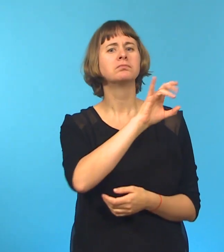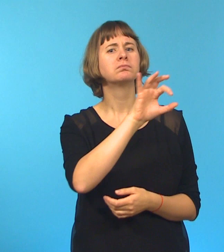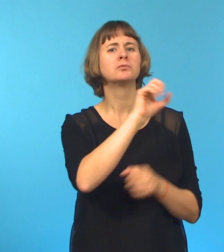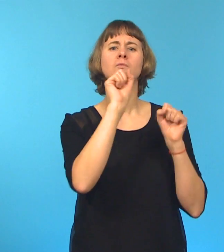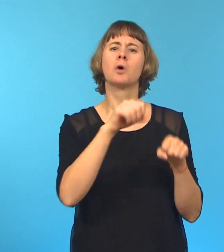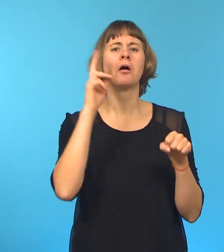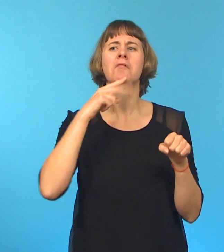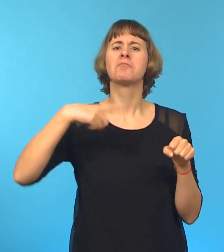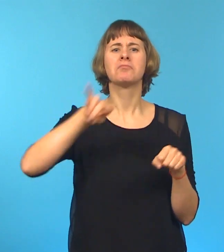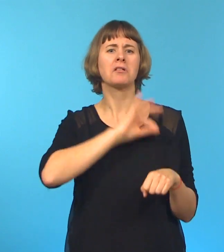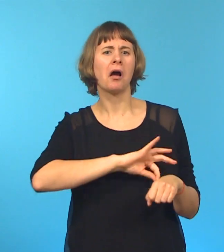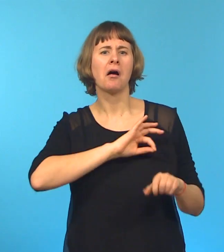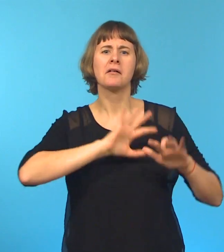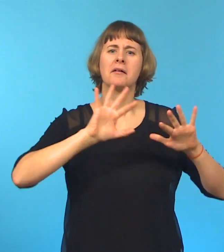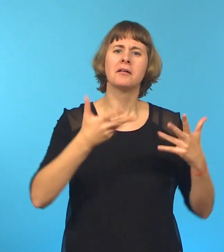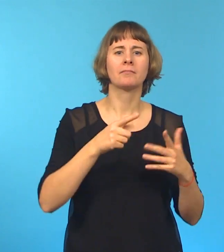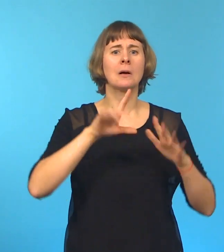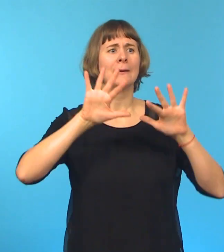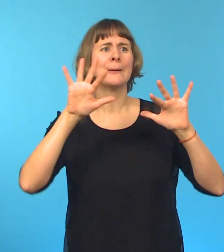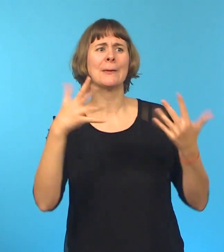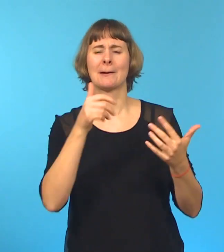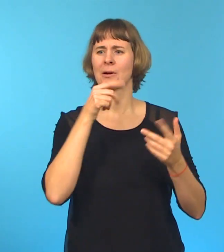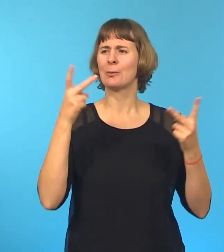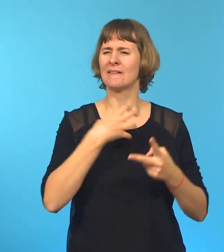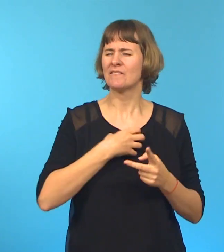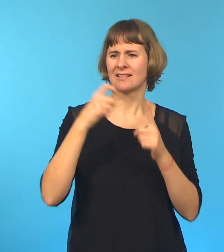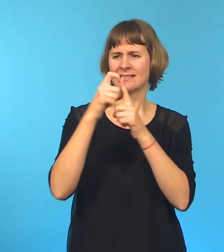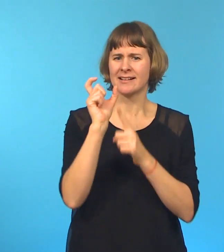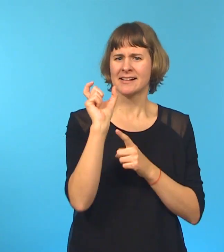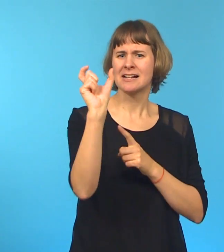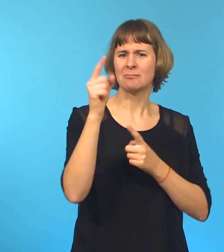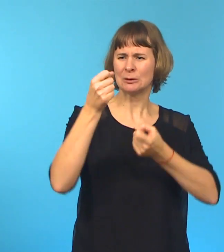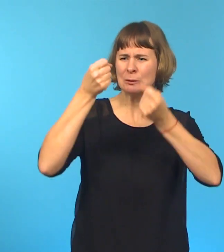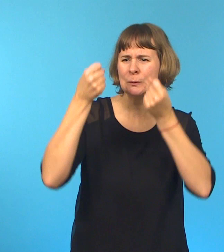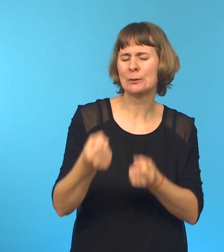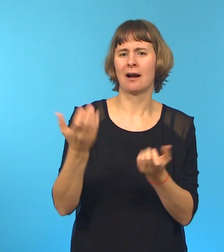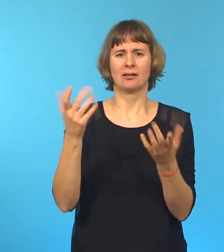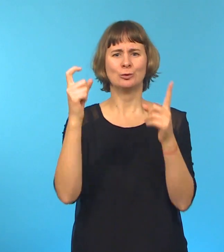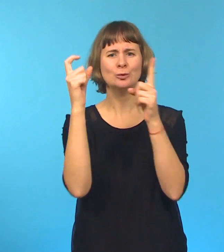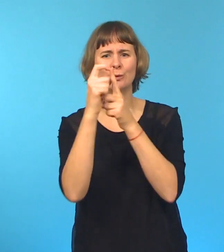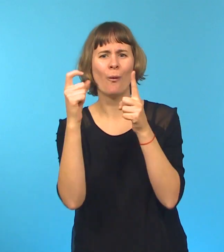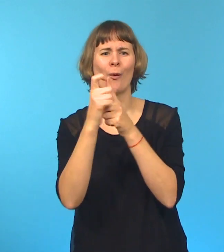Kurtieji gestų abėcėlę pasitelkia rodydami retai vartojamus terminus ir žodžius,